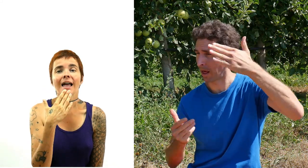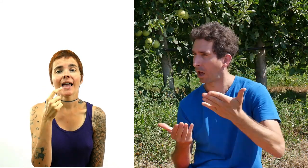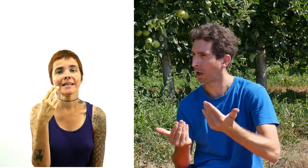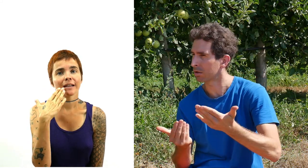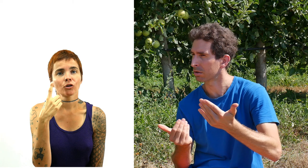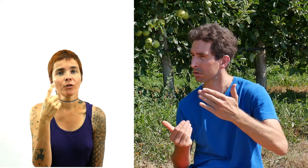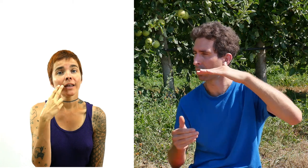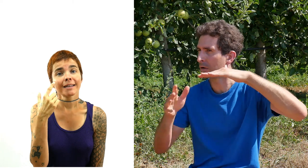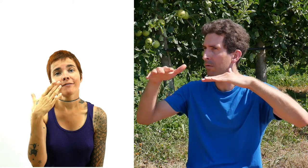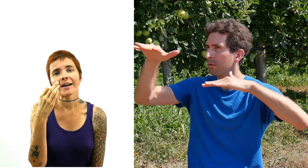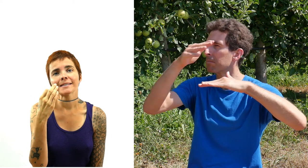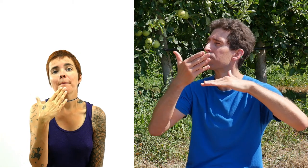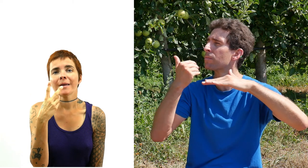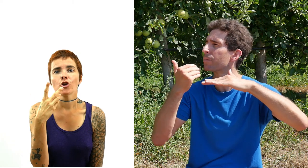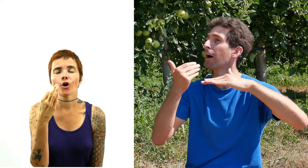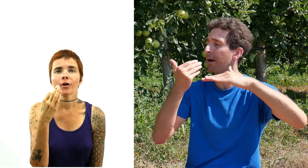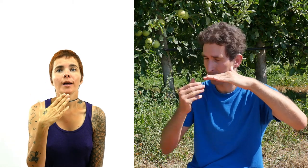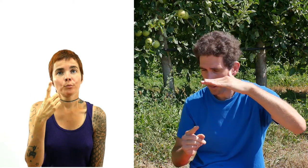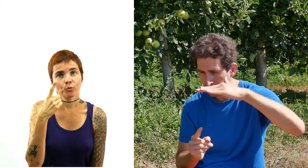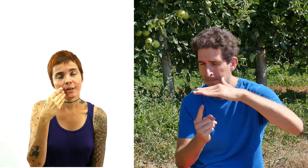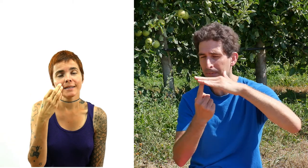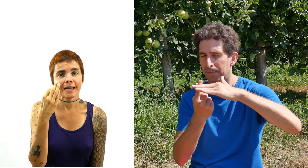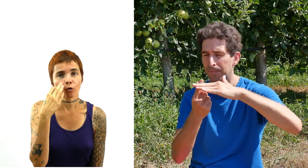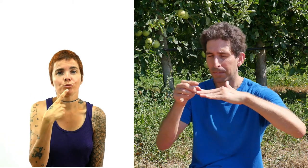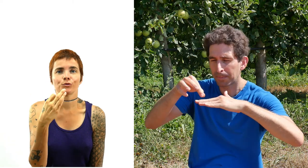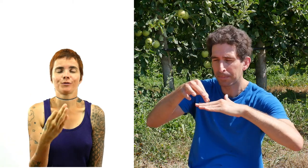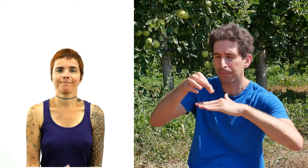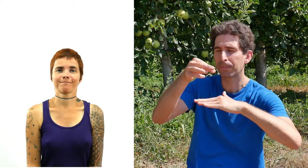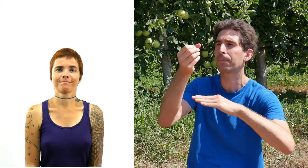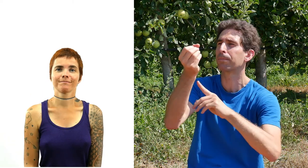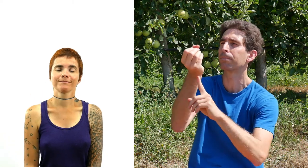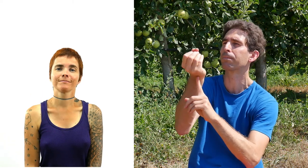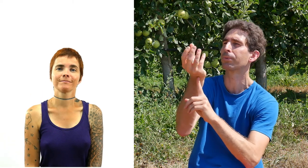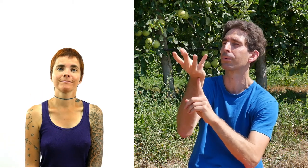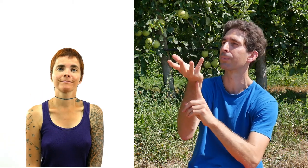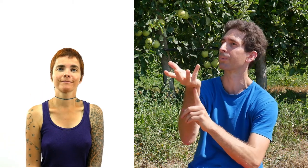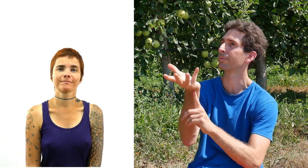Elles attendent qu’il fasse meilleur puis ça repousse.